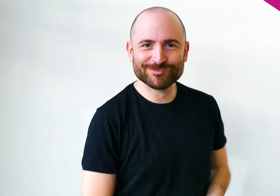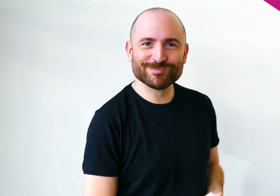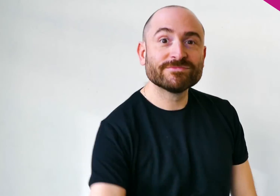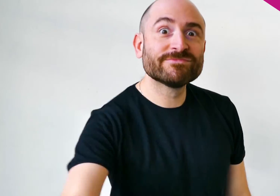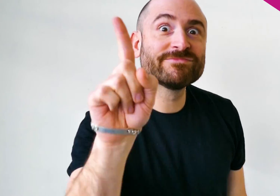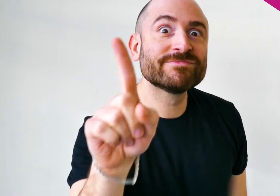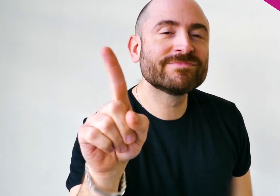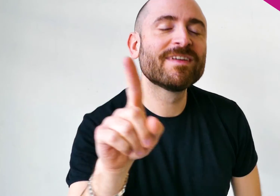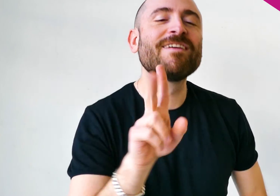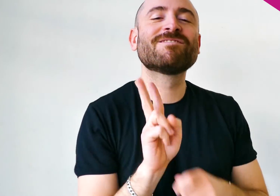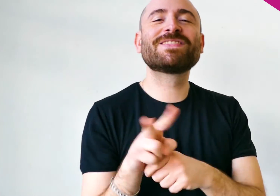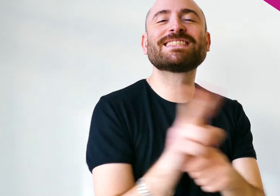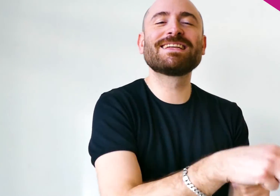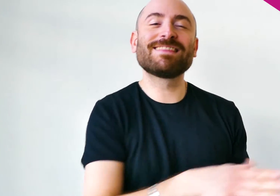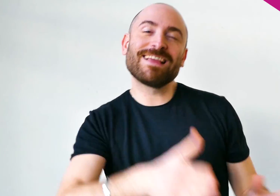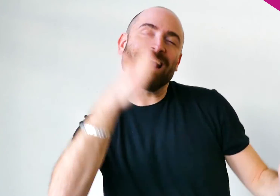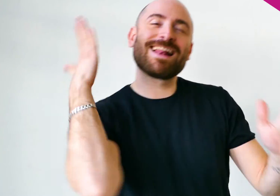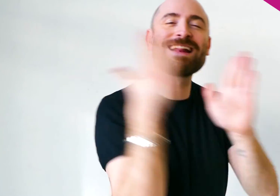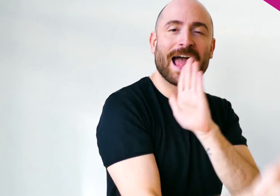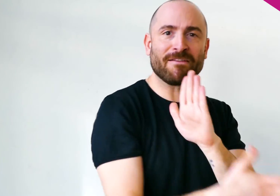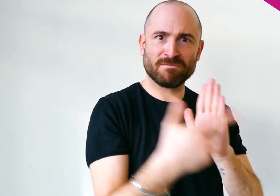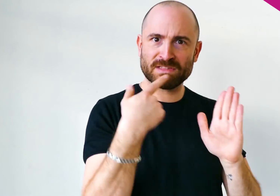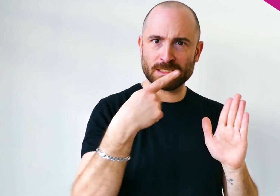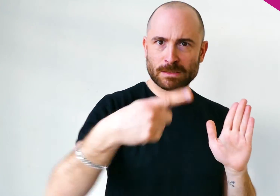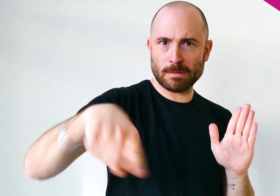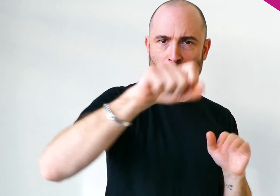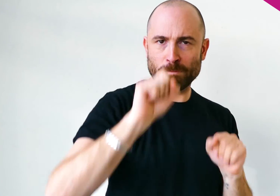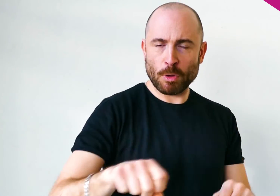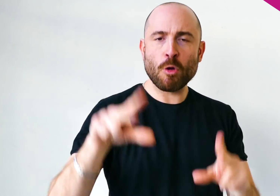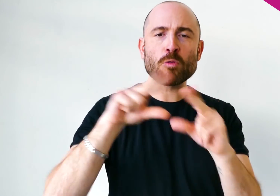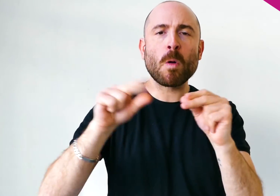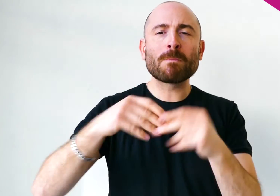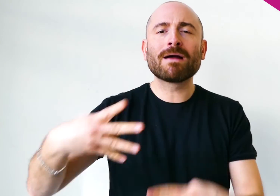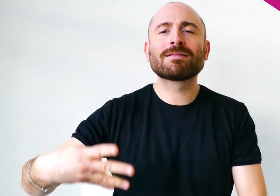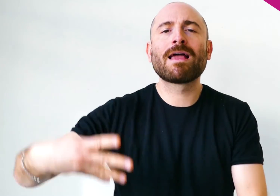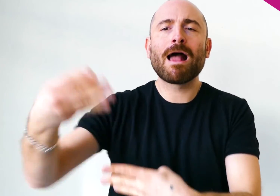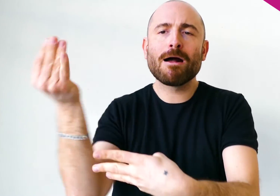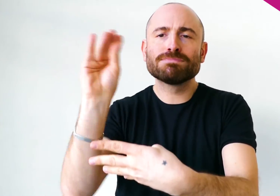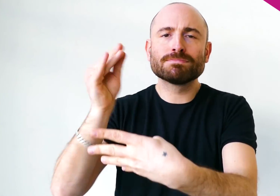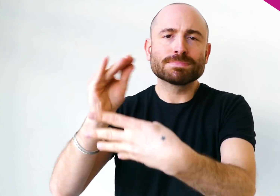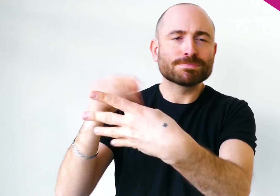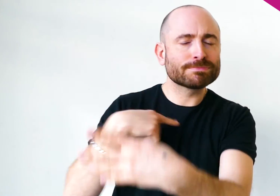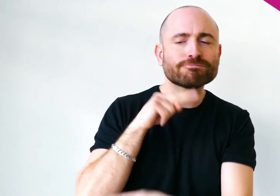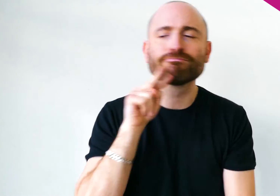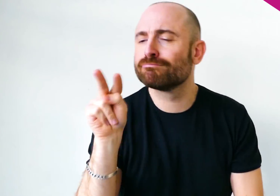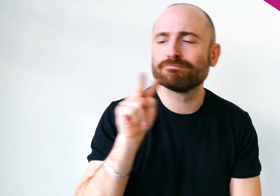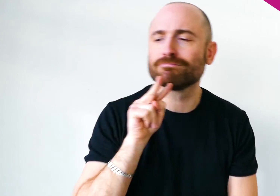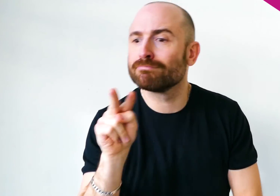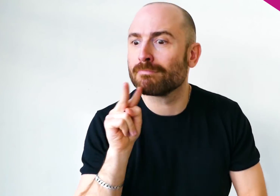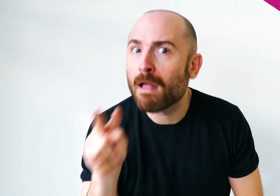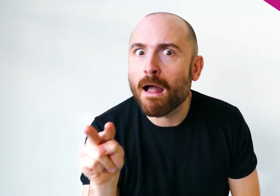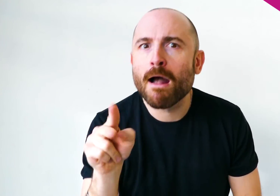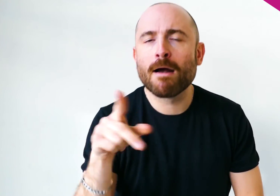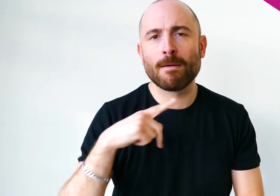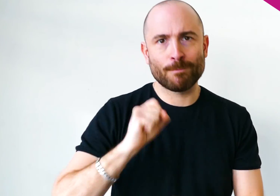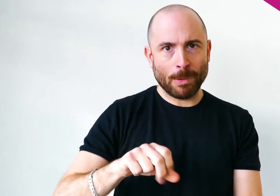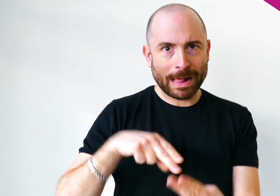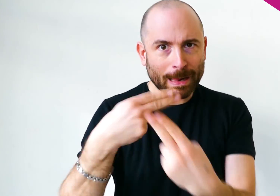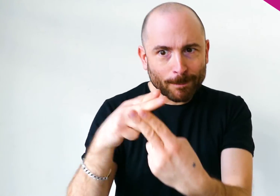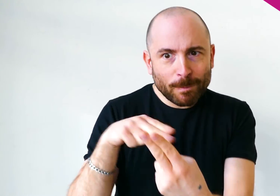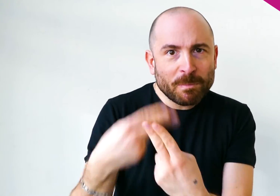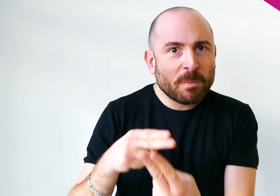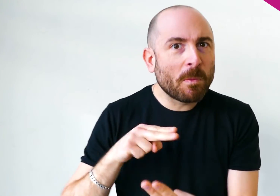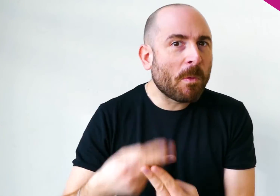Comme la visite se fera en LIVE, vous pourrez laisser des commentaires et je vais y prêter attention pour essayer de répondre à chacun.